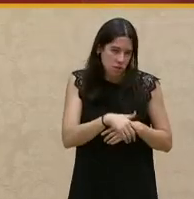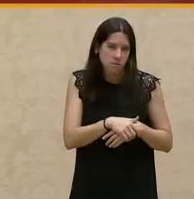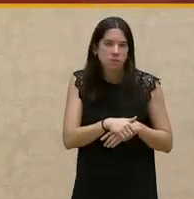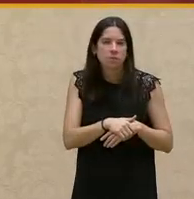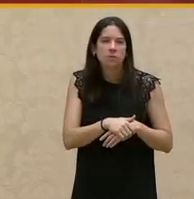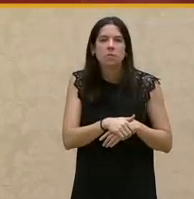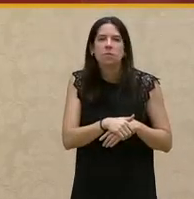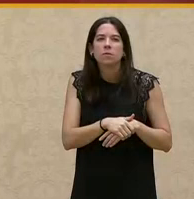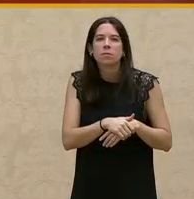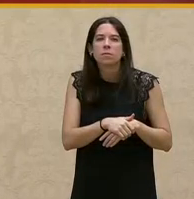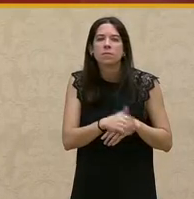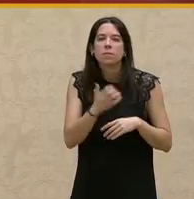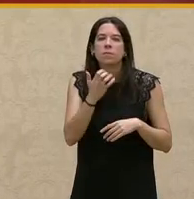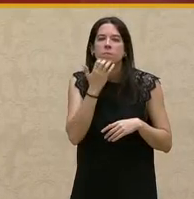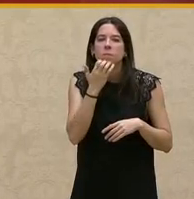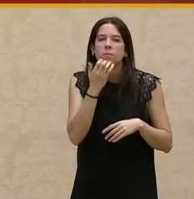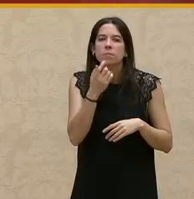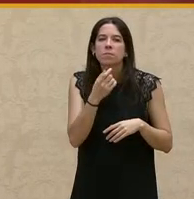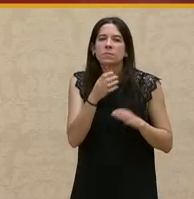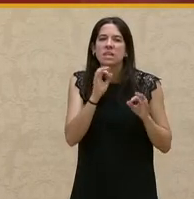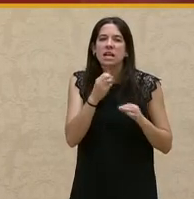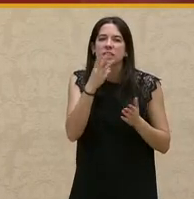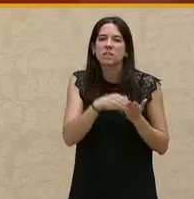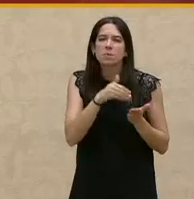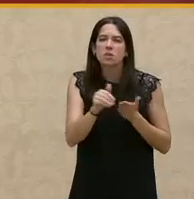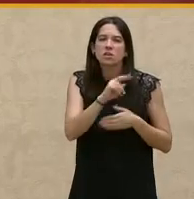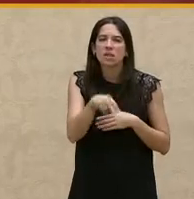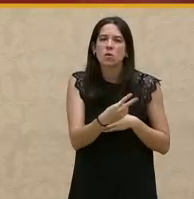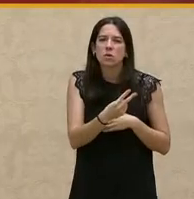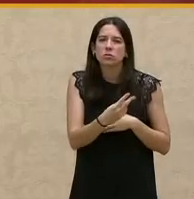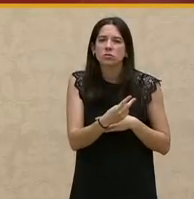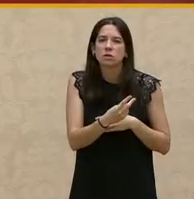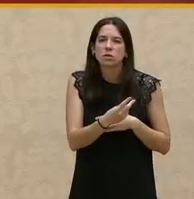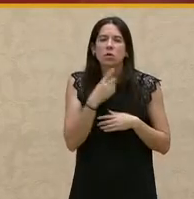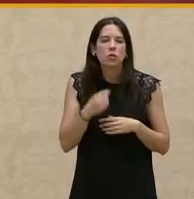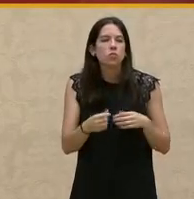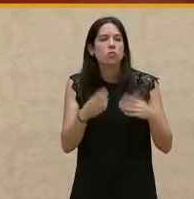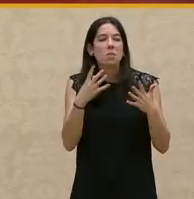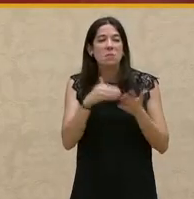serían tres mil millones de euros. Con nueve mil millones de euros se pueden hacer muchas cosas.